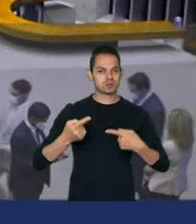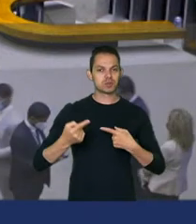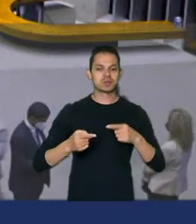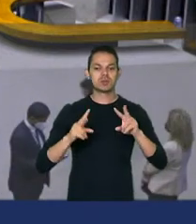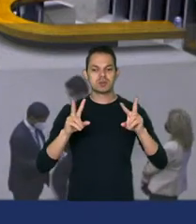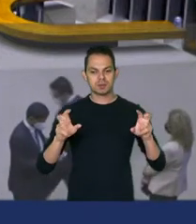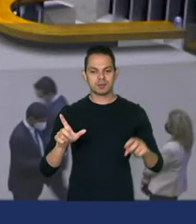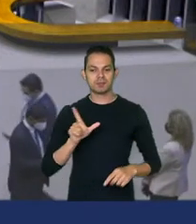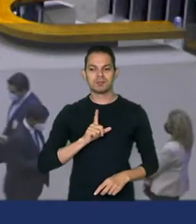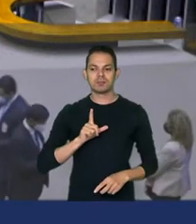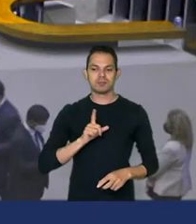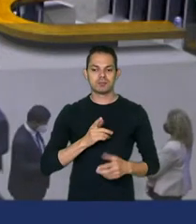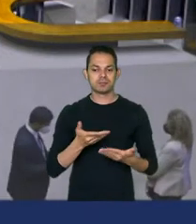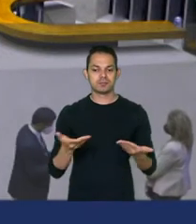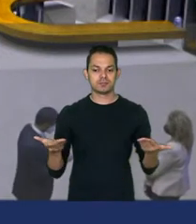ESTAMOS NO PERÍODO DE